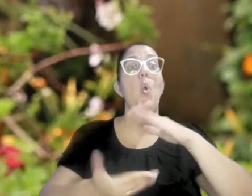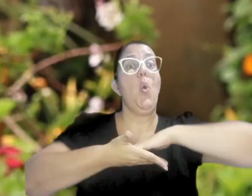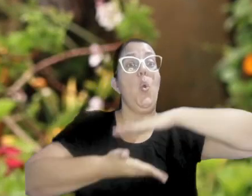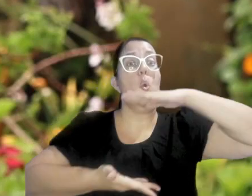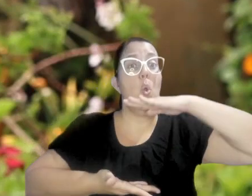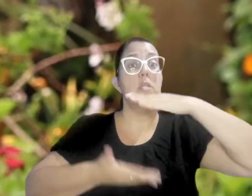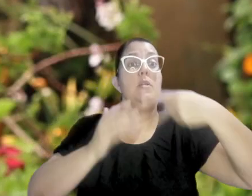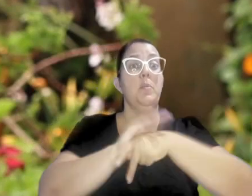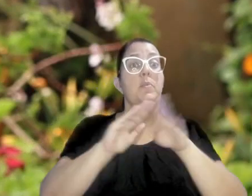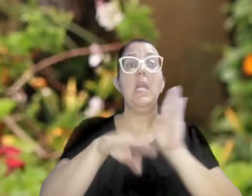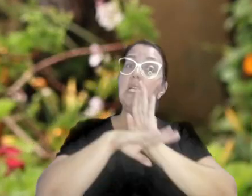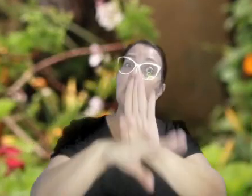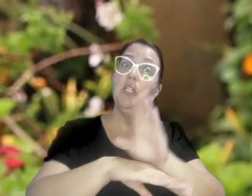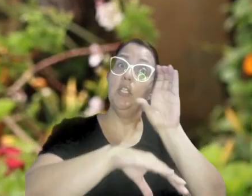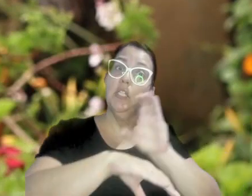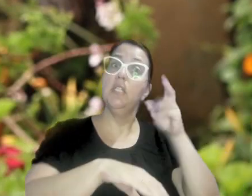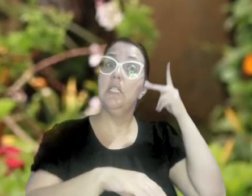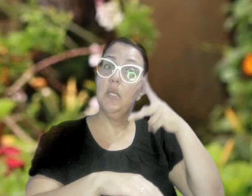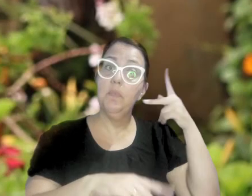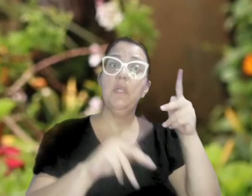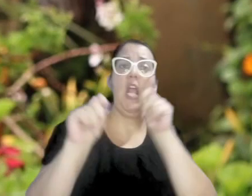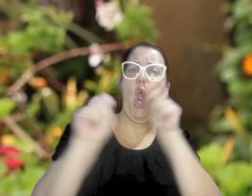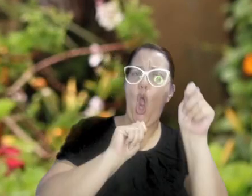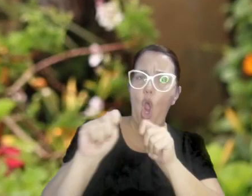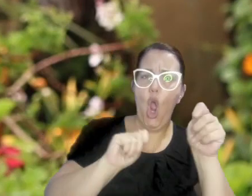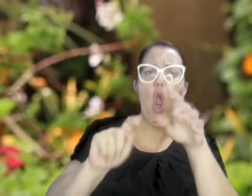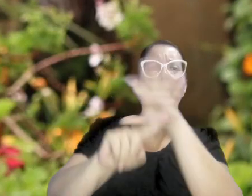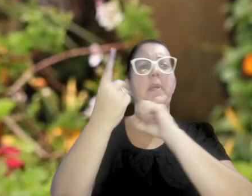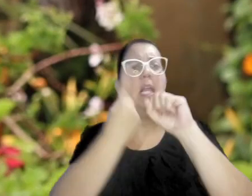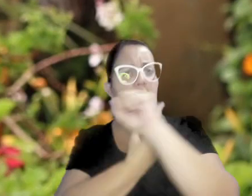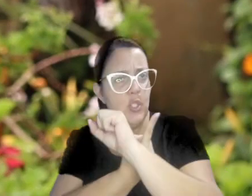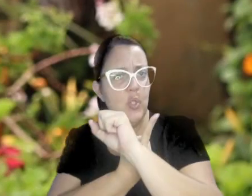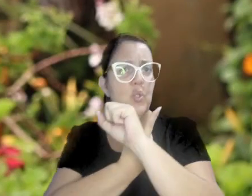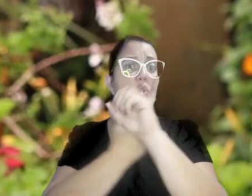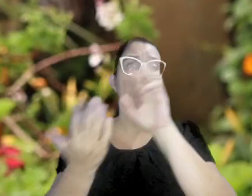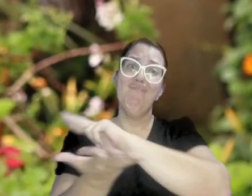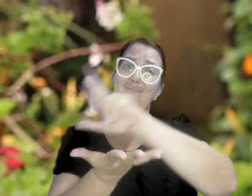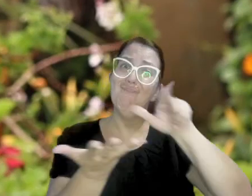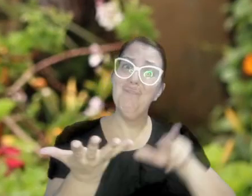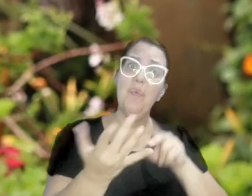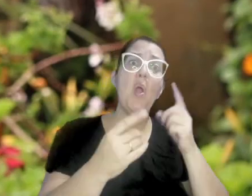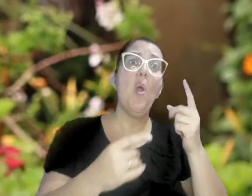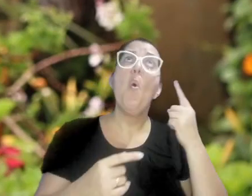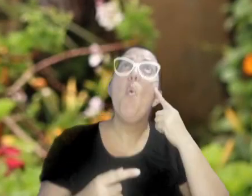Então, tem contribuições da Ciência Política, da Economia, da Sociologia, e não existe uma única compreensão